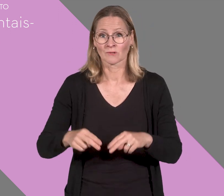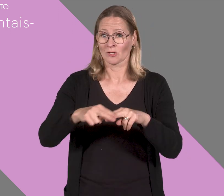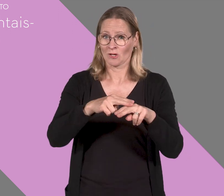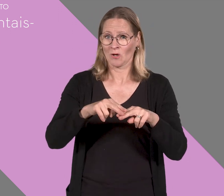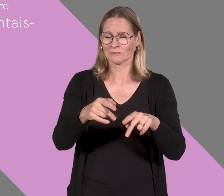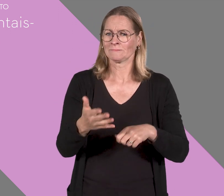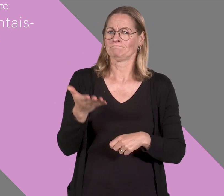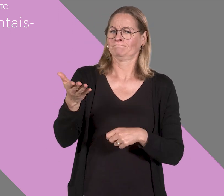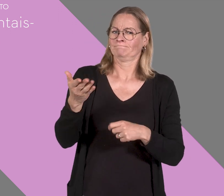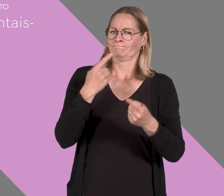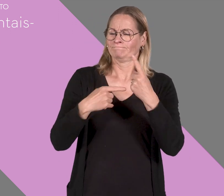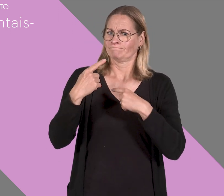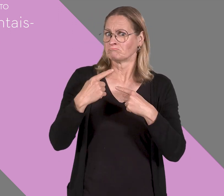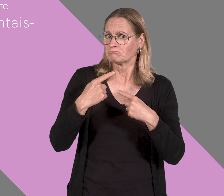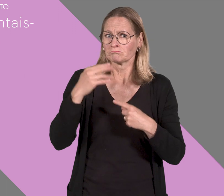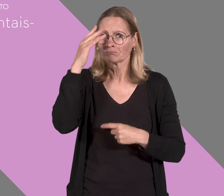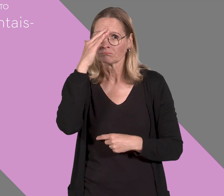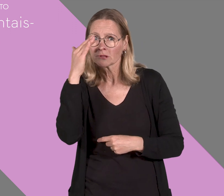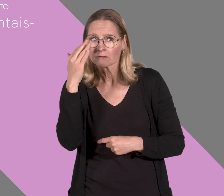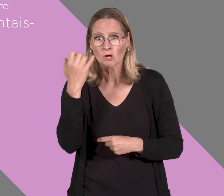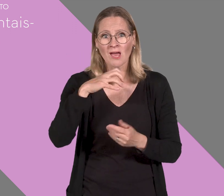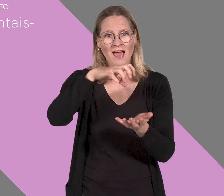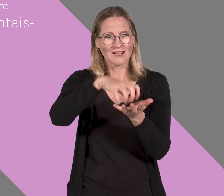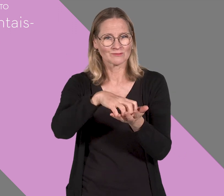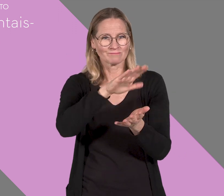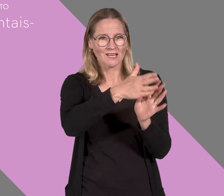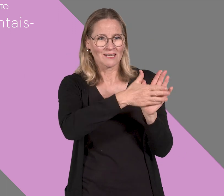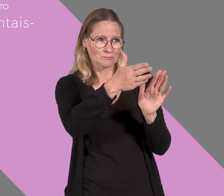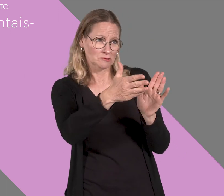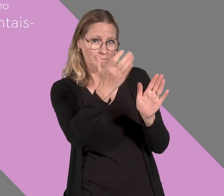Kokouksessa nostettiin esille ajatus, jonka mukaan hallituskautta -